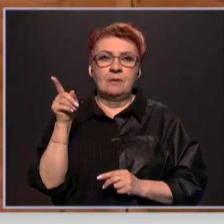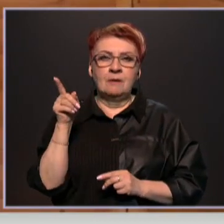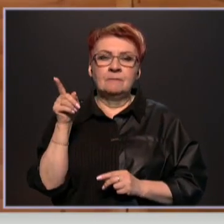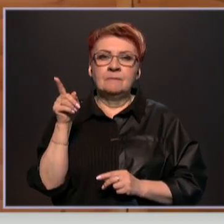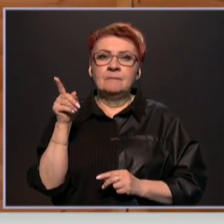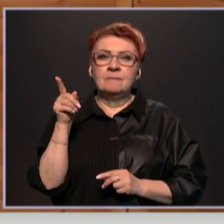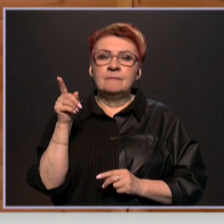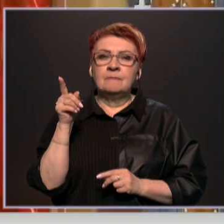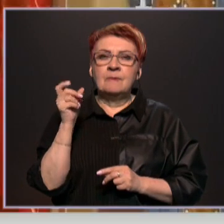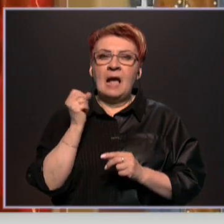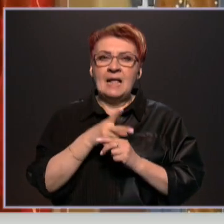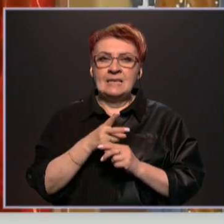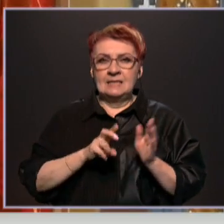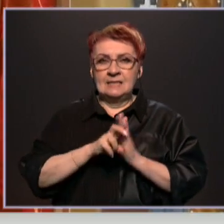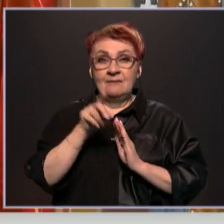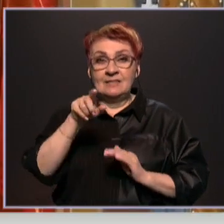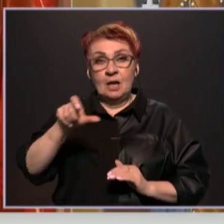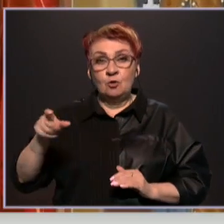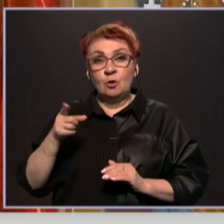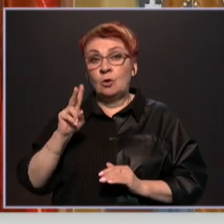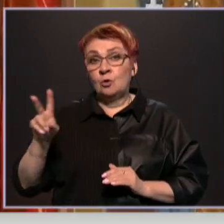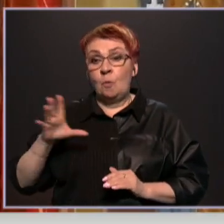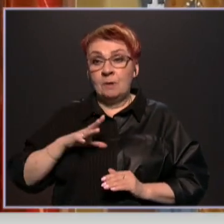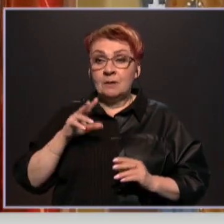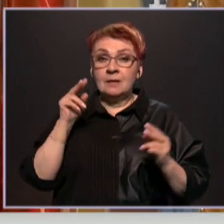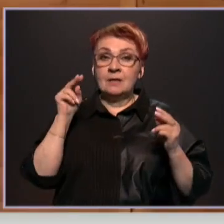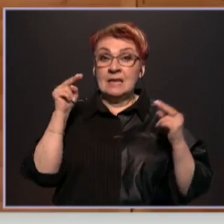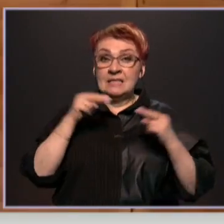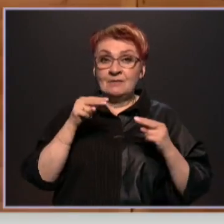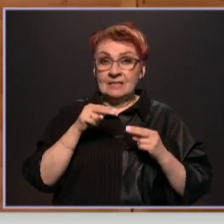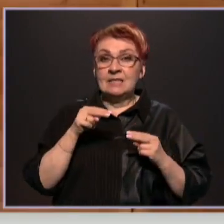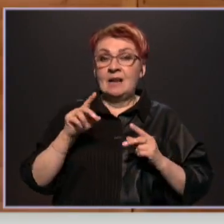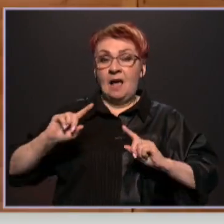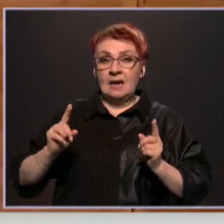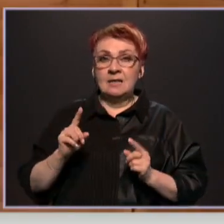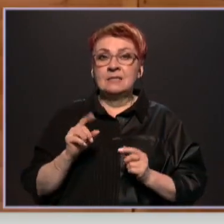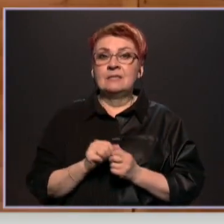что те люди которые стали свидетелями ареста освещенномученика Сергия заварина